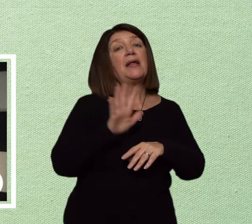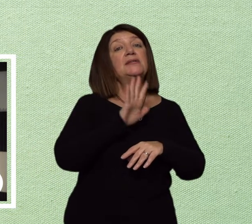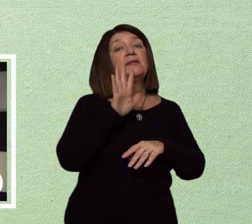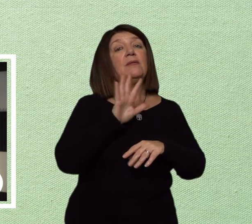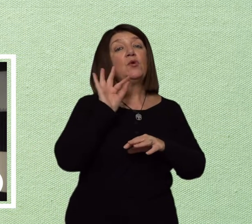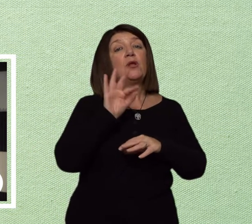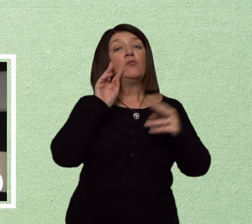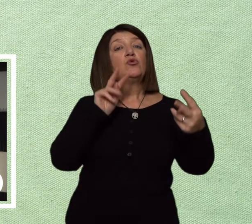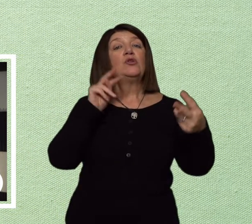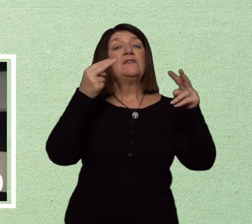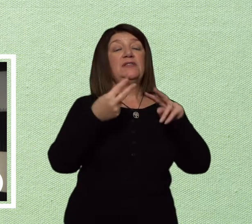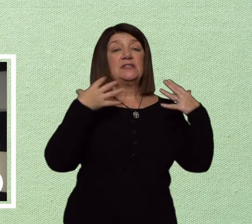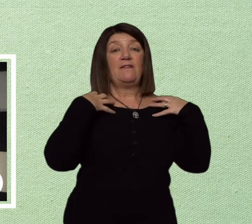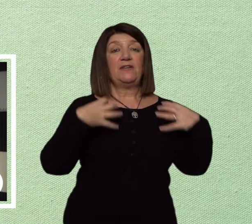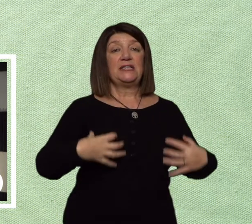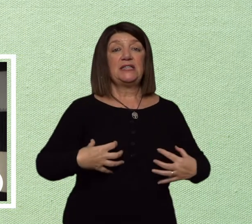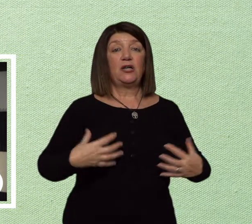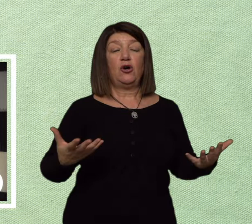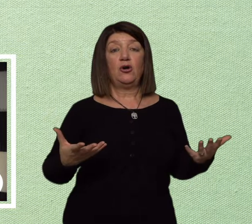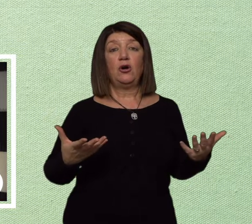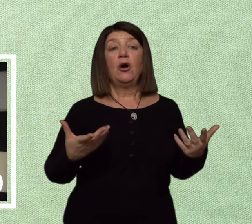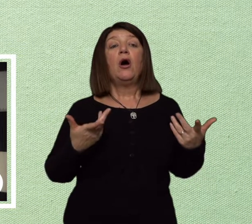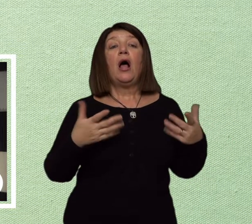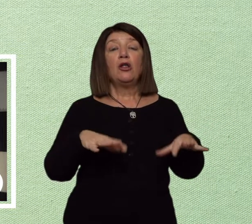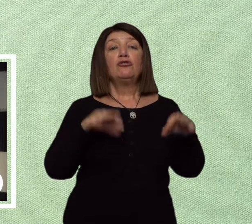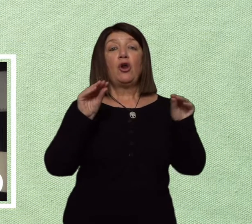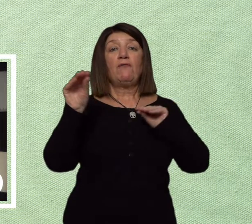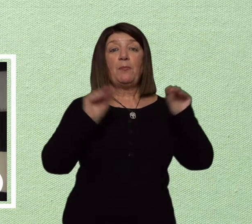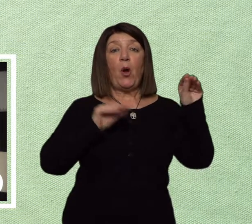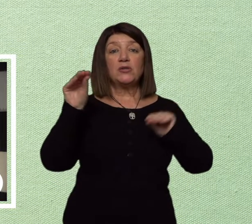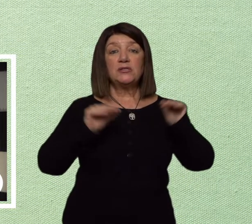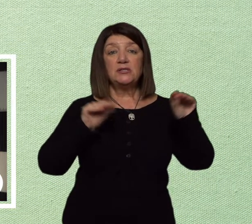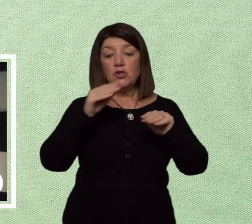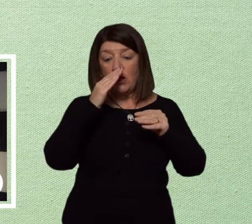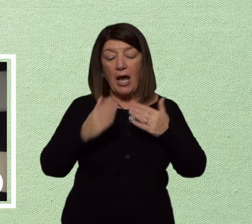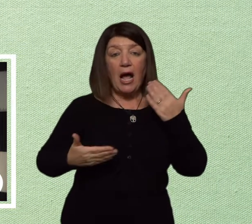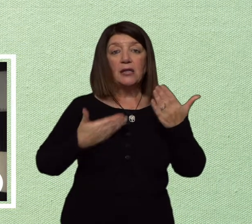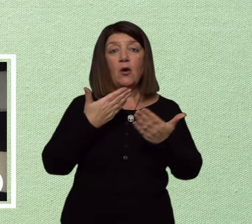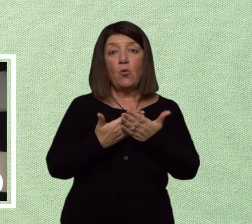vuol dire permettere di trovare la posizione più adeguata, a volte può essere necessario,